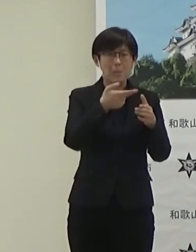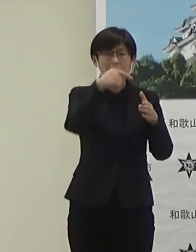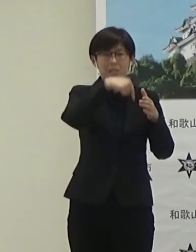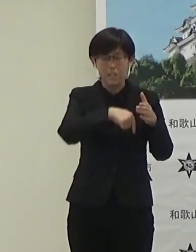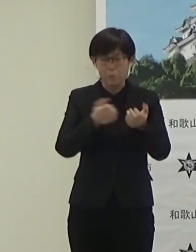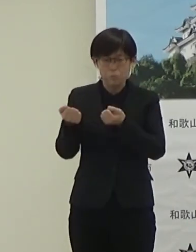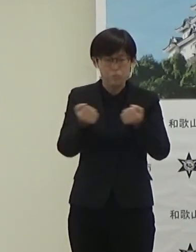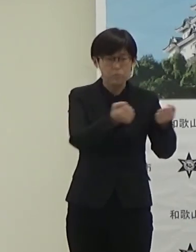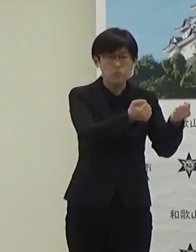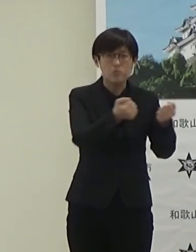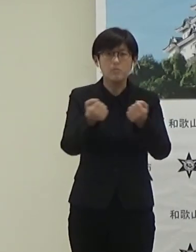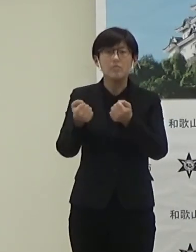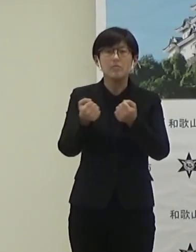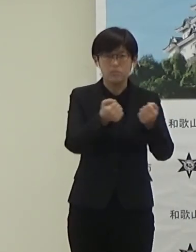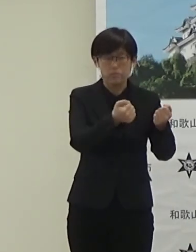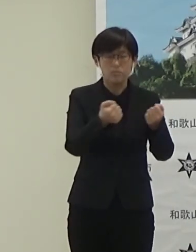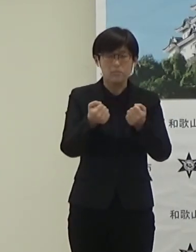通っていくような形になってます